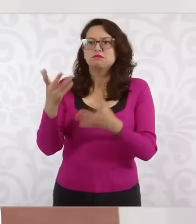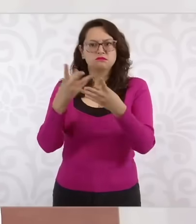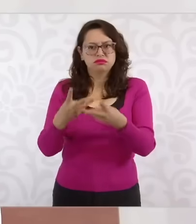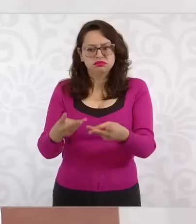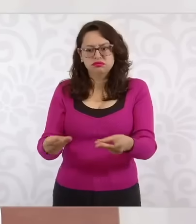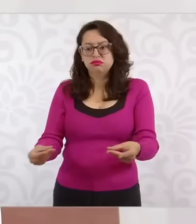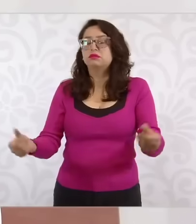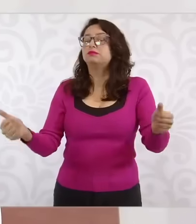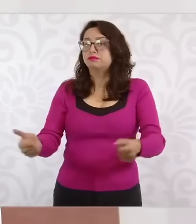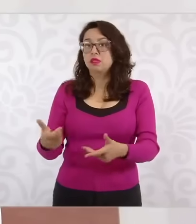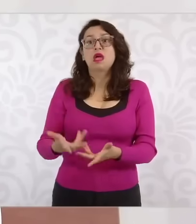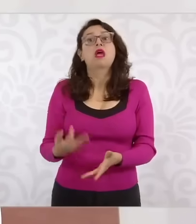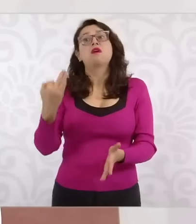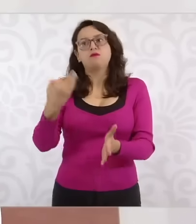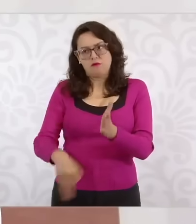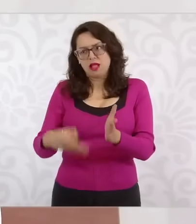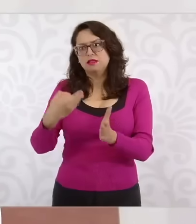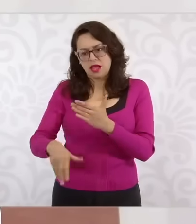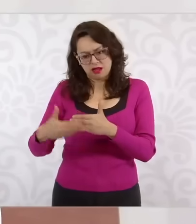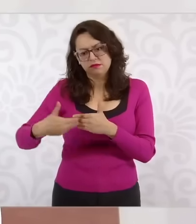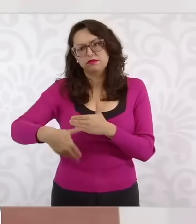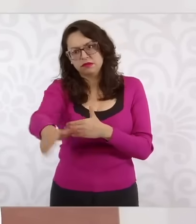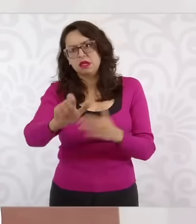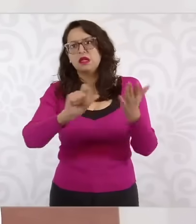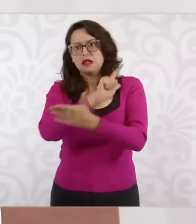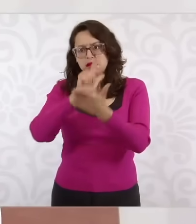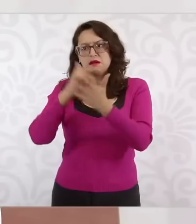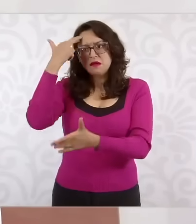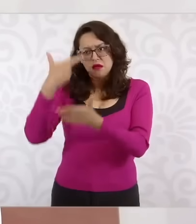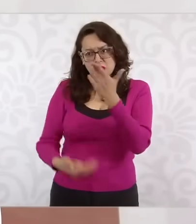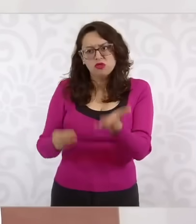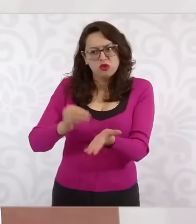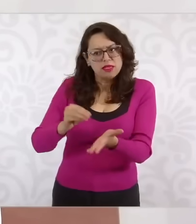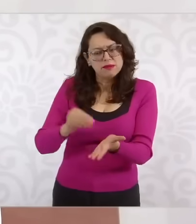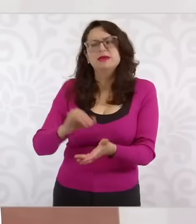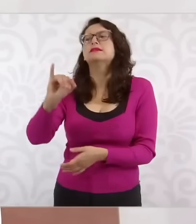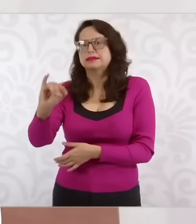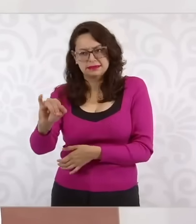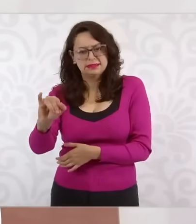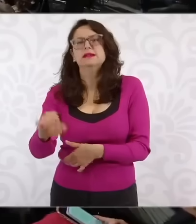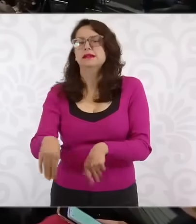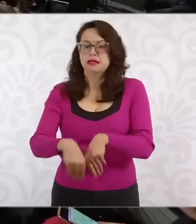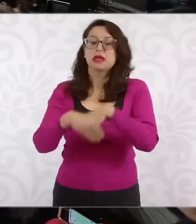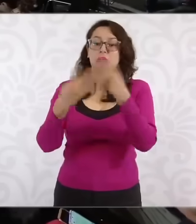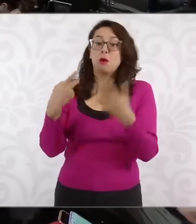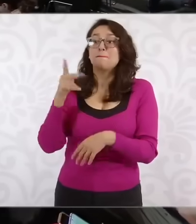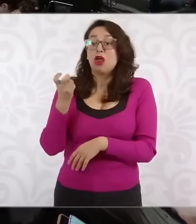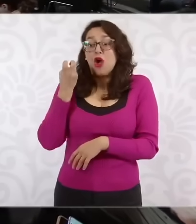trabajando para disminuir los delitos en el país, pero en este momento esa situación que se vivió el